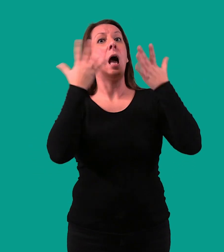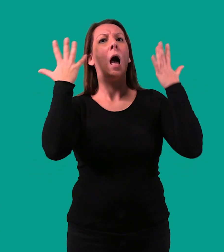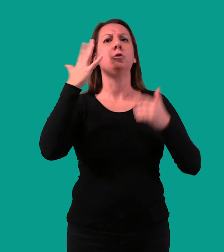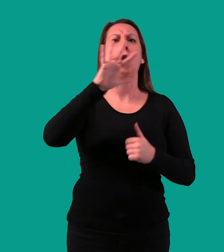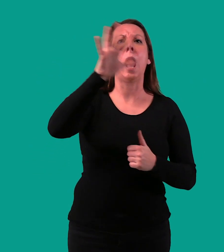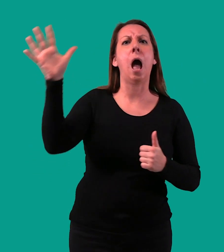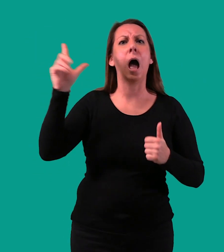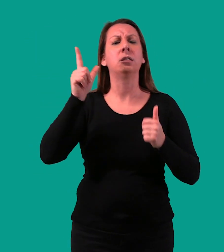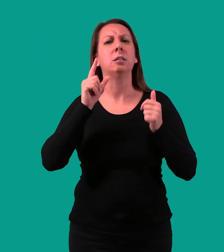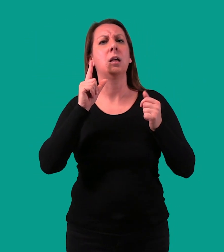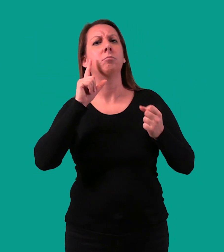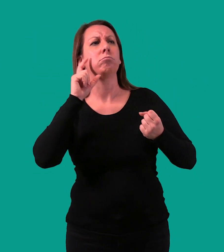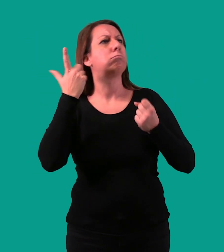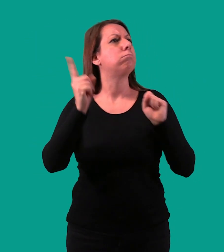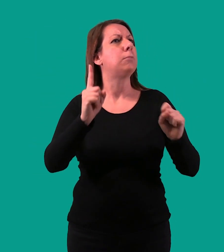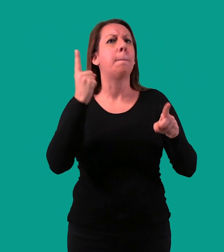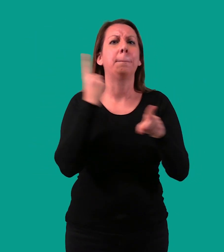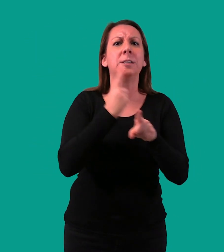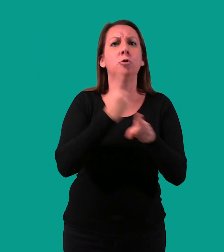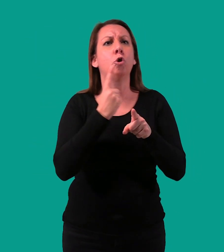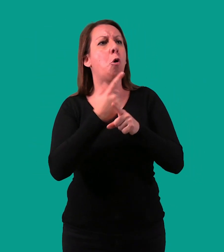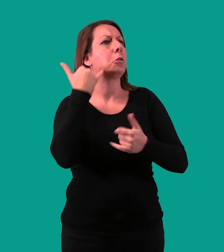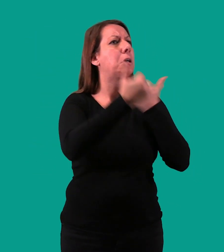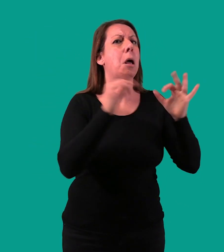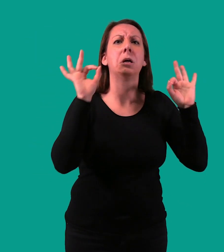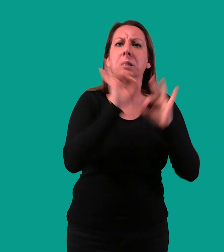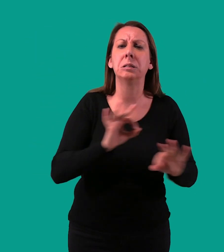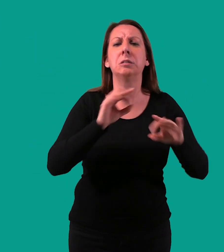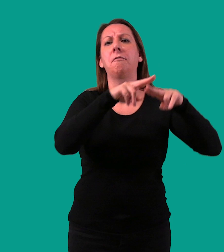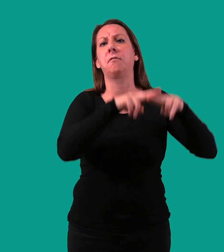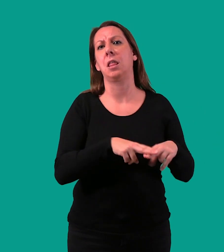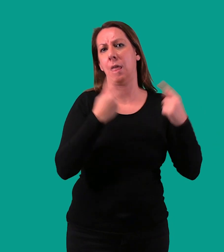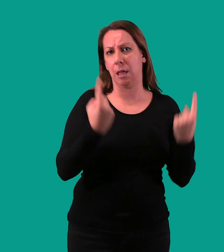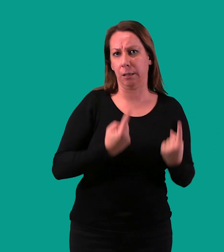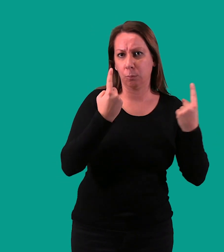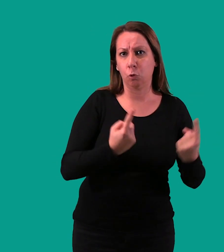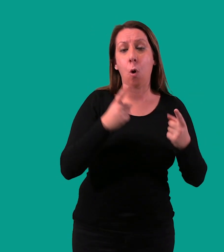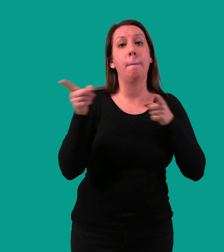non sono chiamati per altri interventi, rimangono qui.